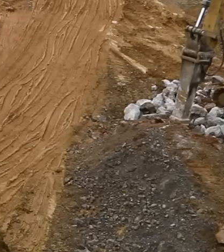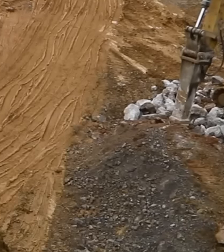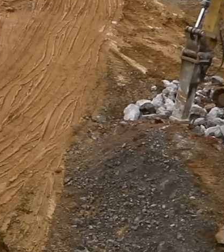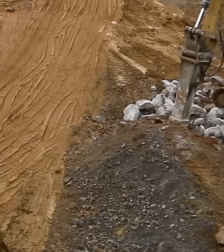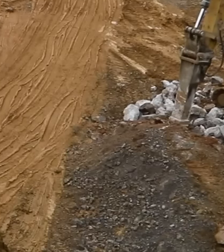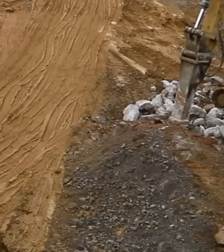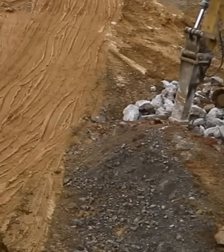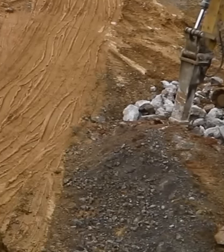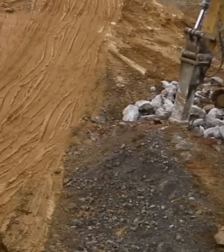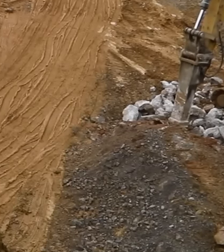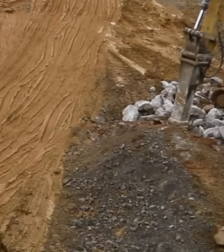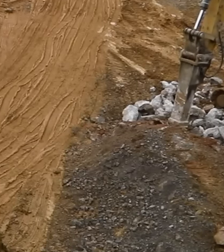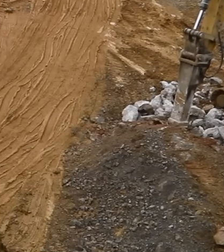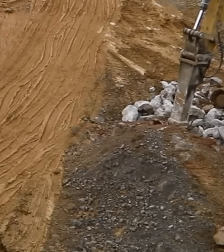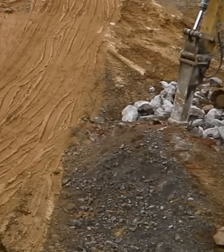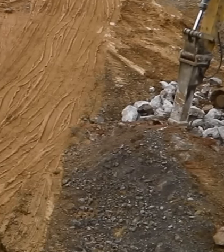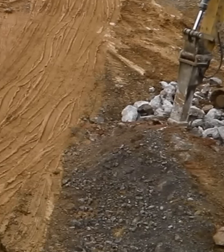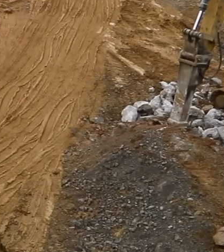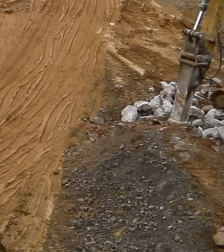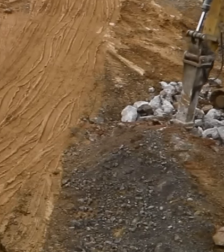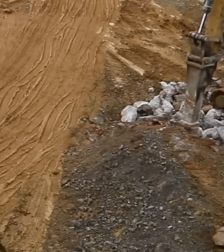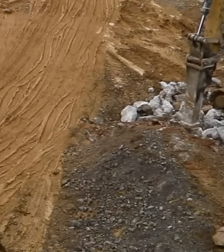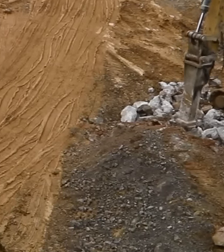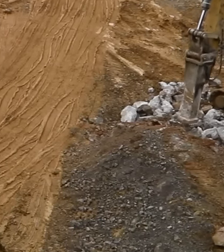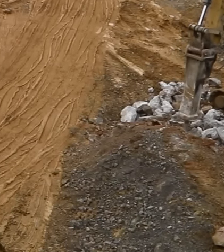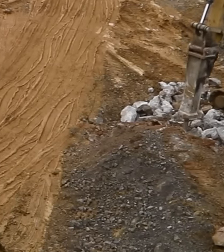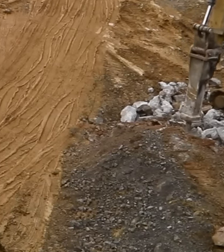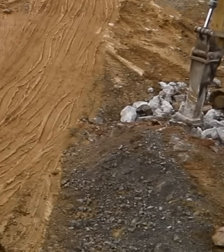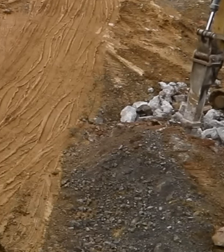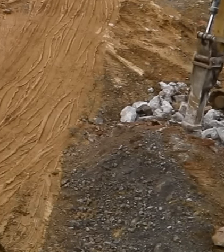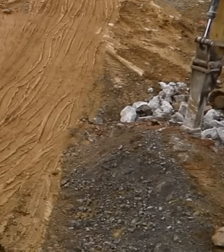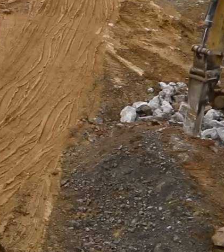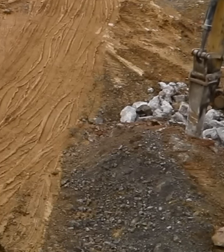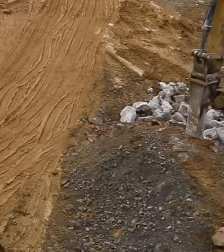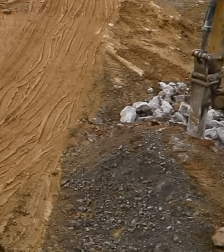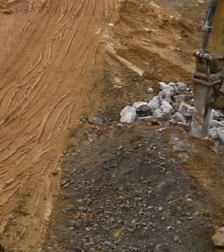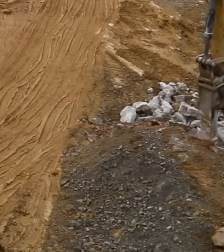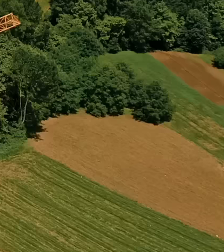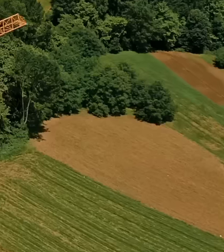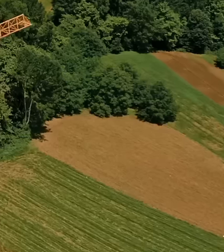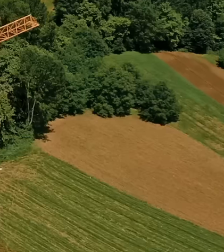Y no estamos hablando de cifras menores ni de promesas al aire. Estamos hablando de un